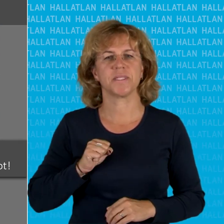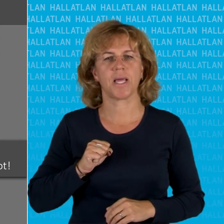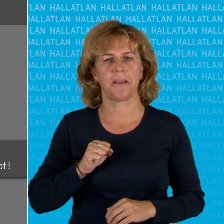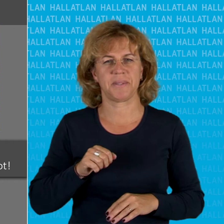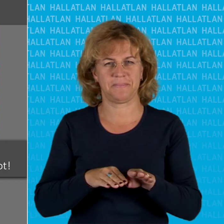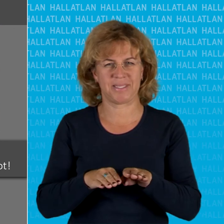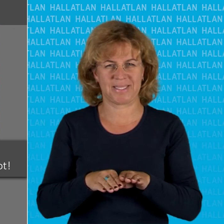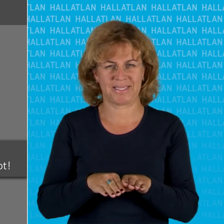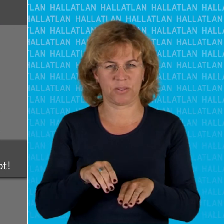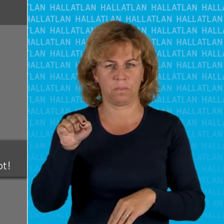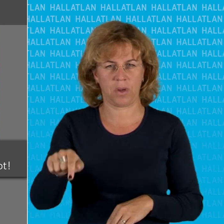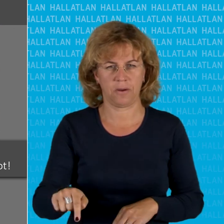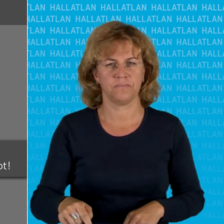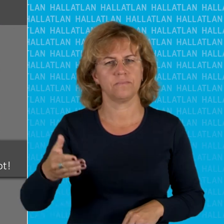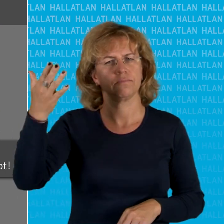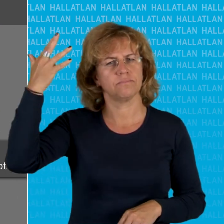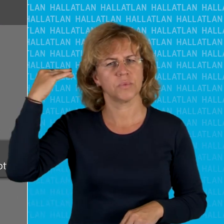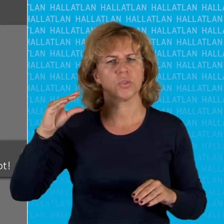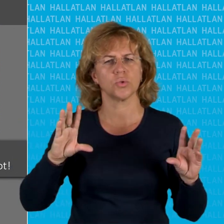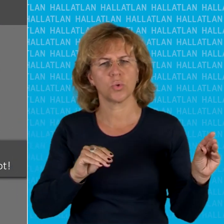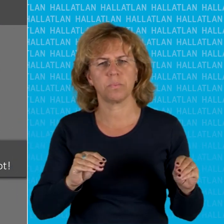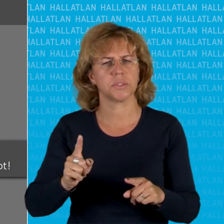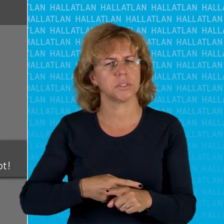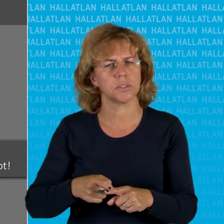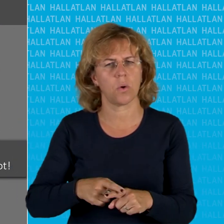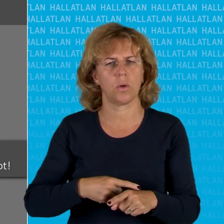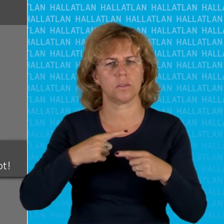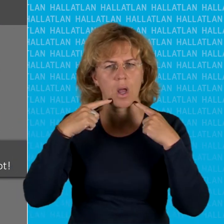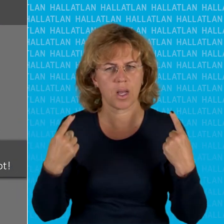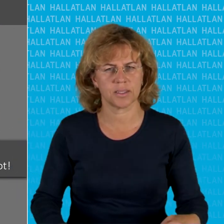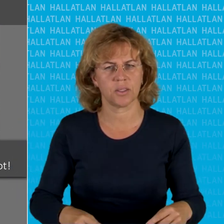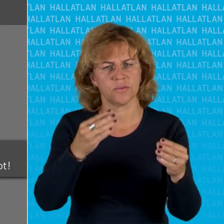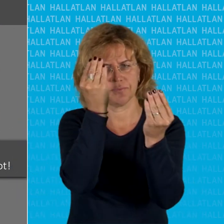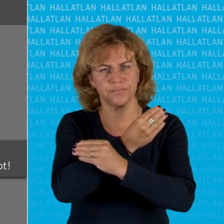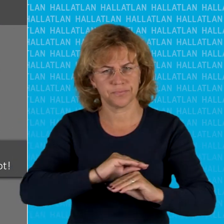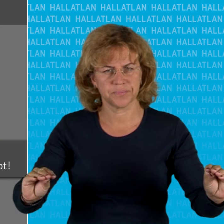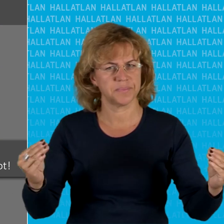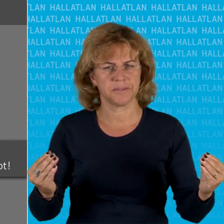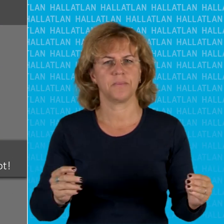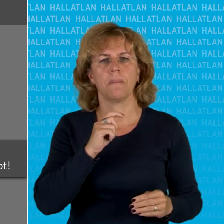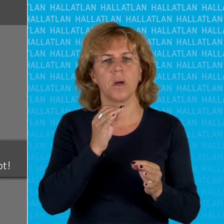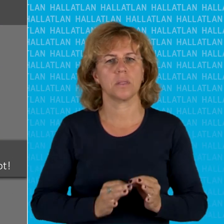A Honvédelmi Minisztérium többször határozottan kijelentette,